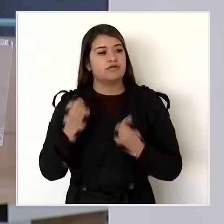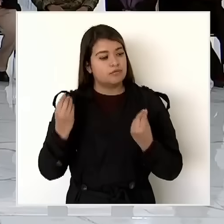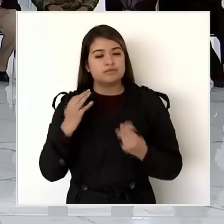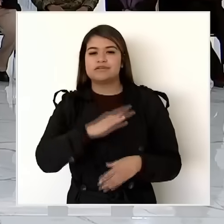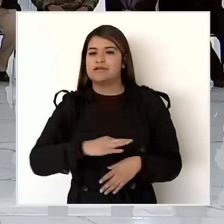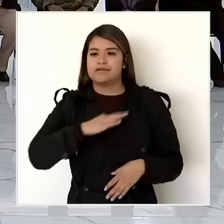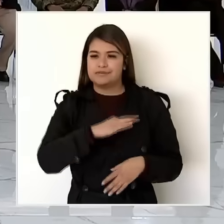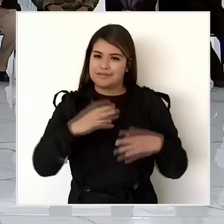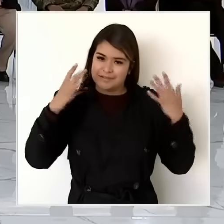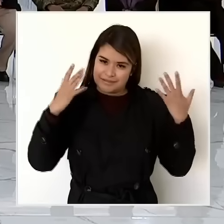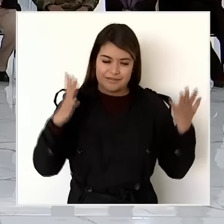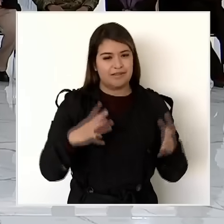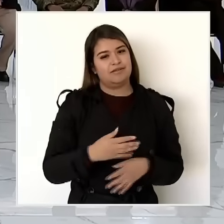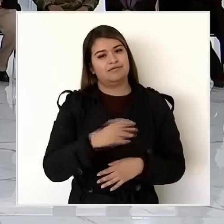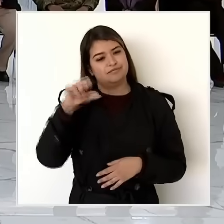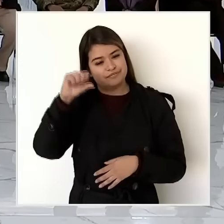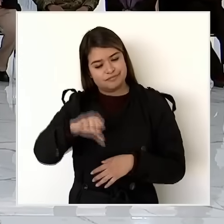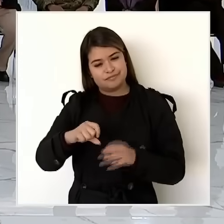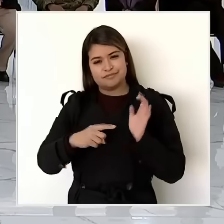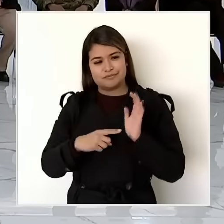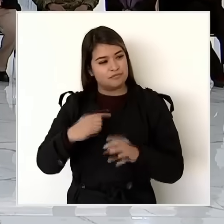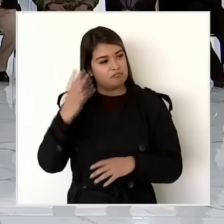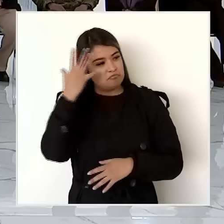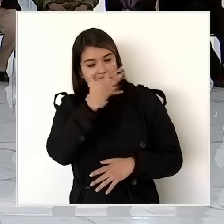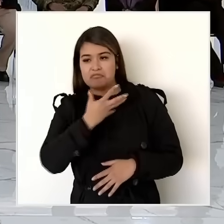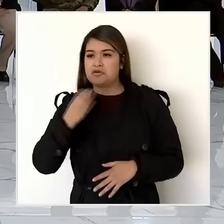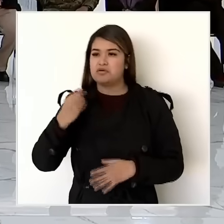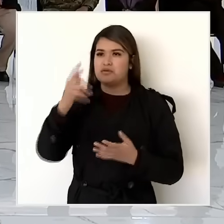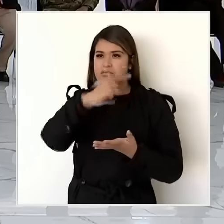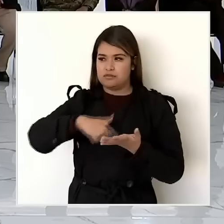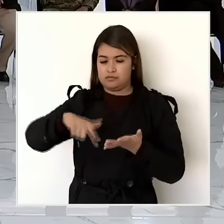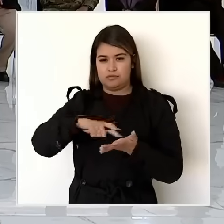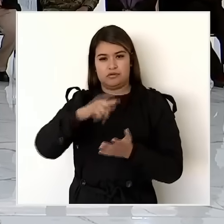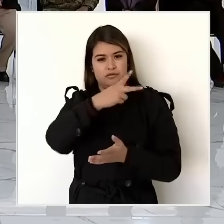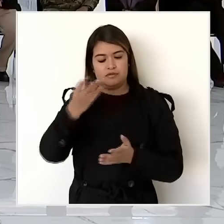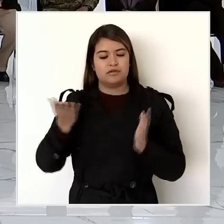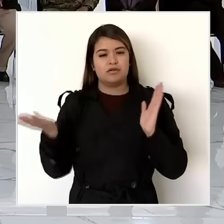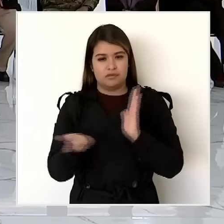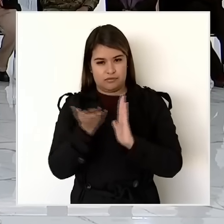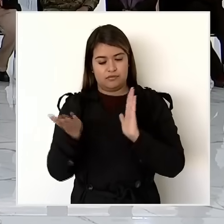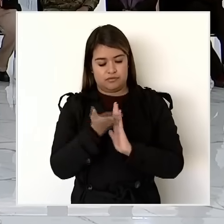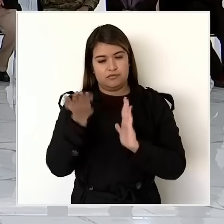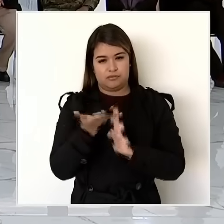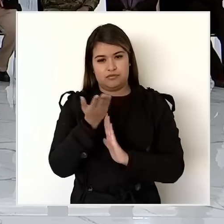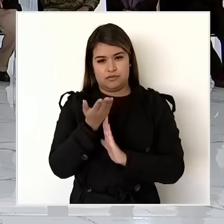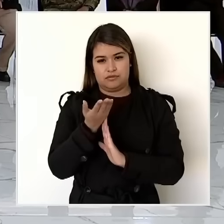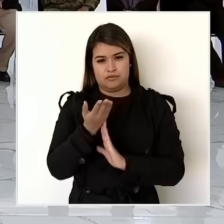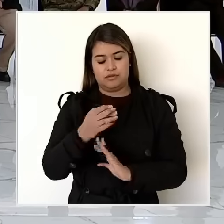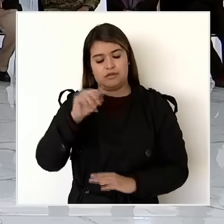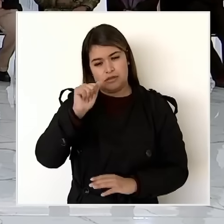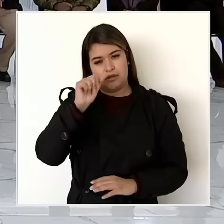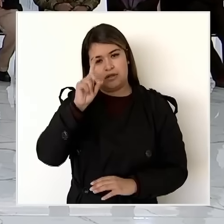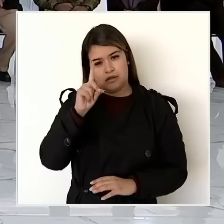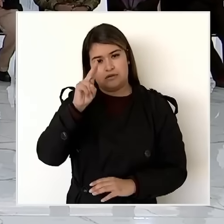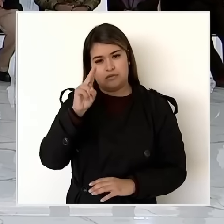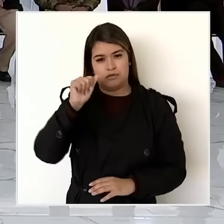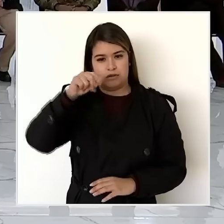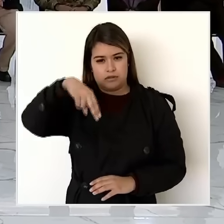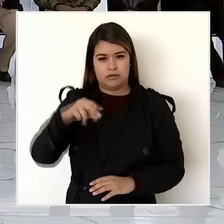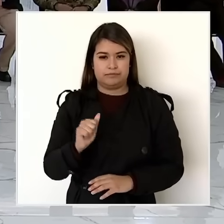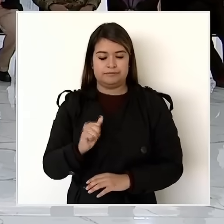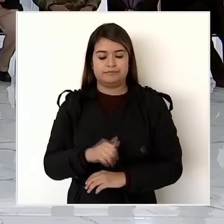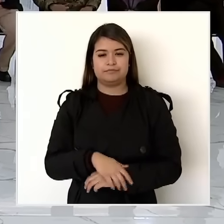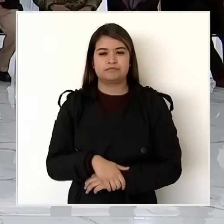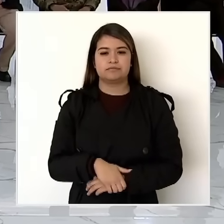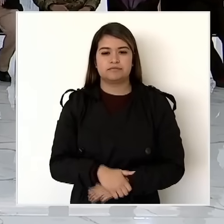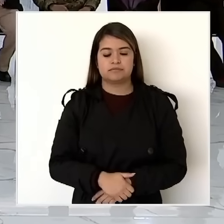por esta extraordinaria instalación de la Agencia Nacional de Aduanas y por supuesto a Leti Ramírez.